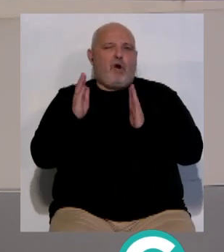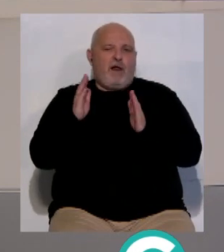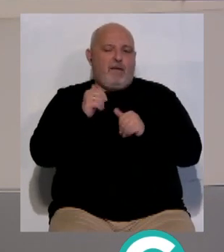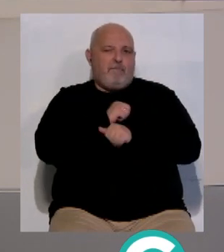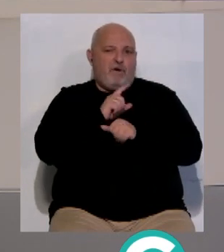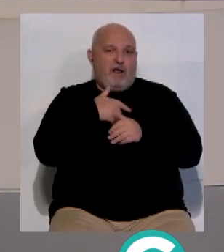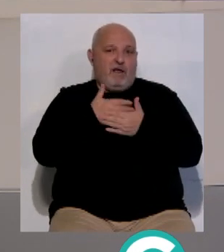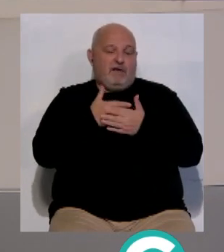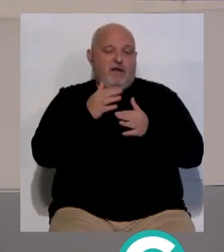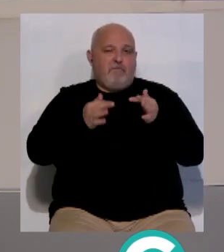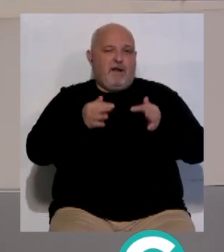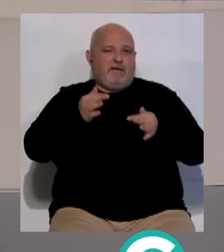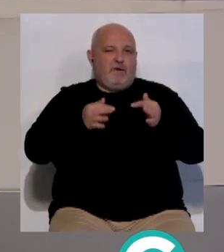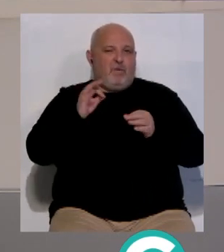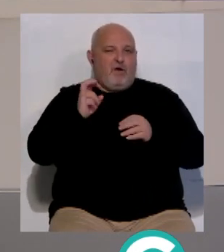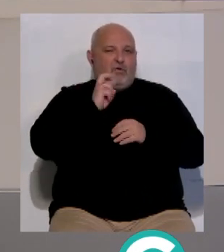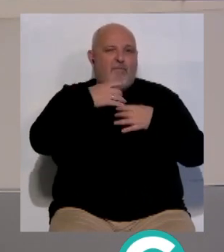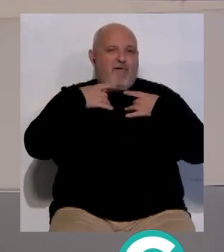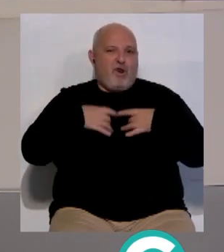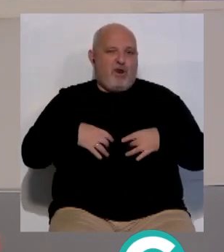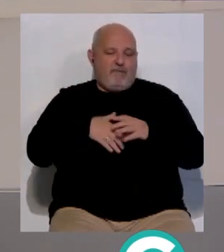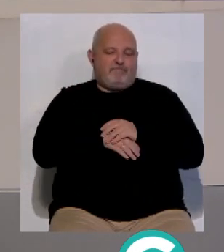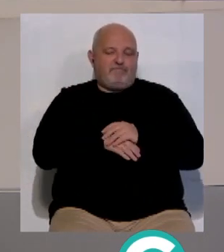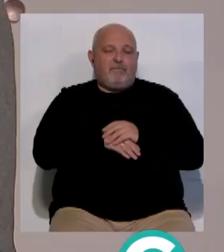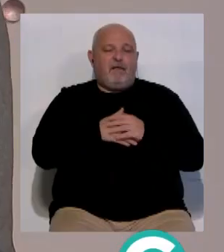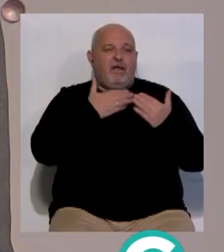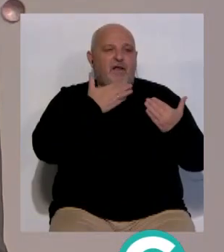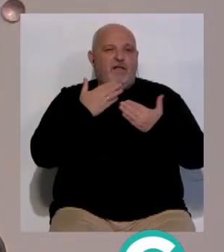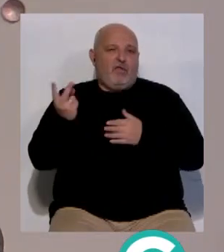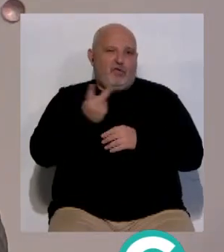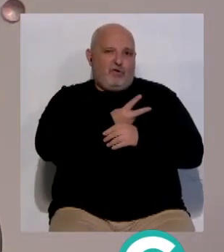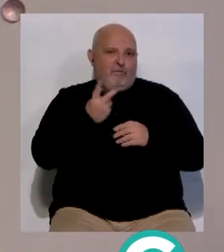llegar a los penaltis como contra el badalona fue Y muchísimas gracias como siempre por acompañarnos